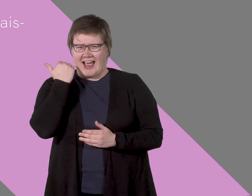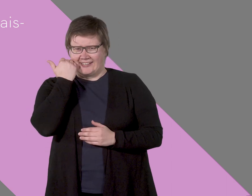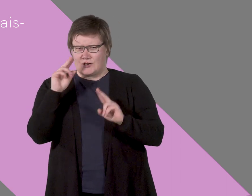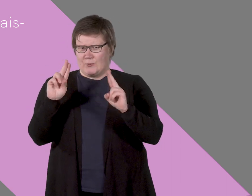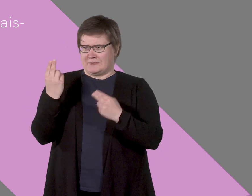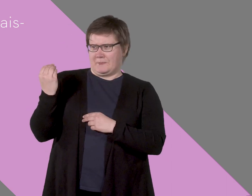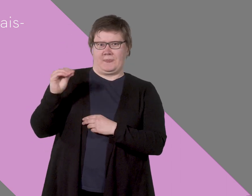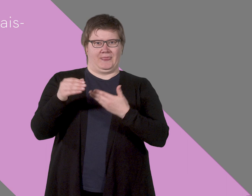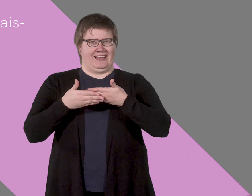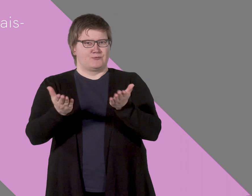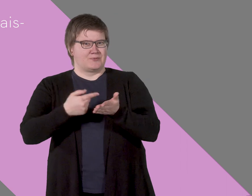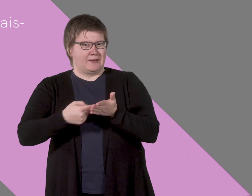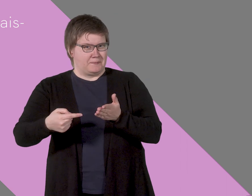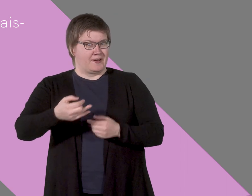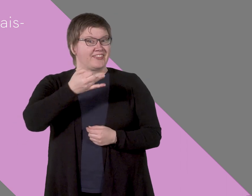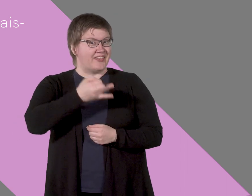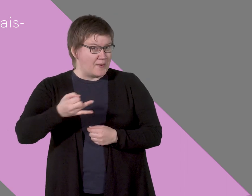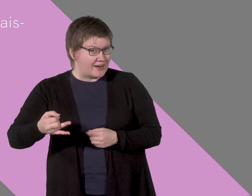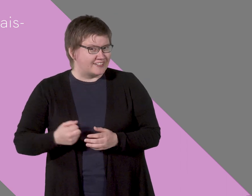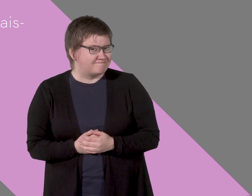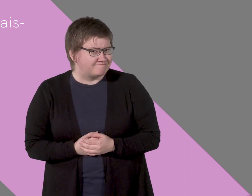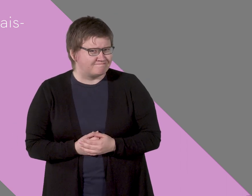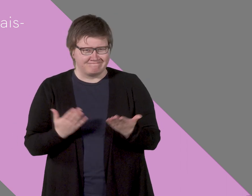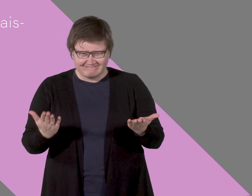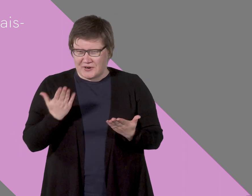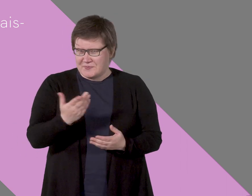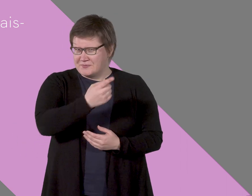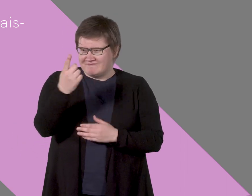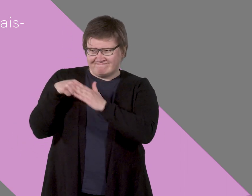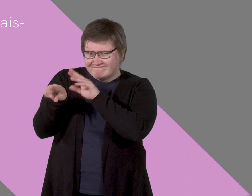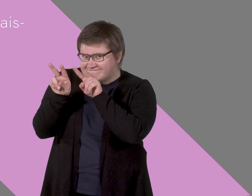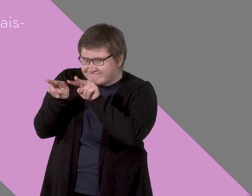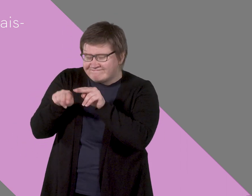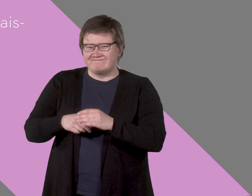Uusin lisätty esitys on nimeltään ”Tampere.” Ei muuta kuin katsomaan!